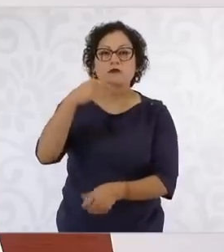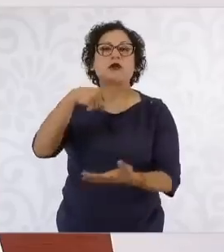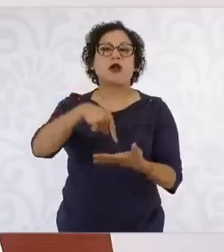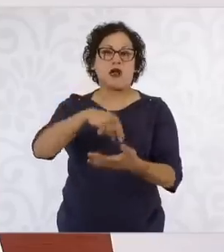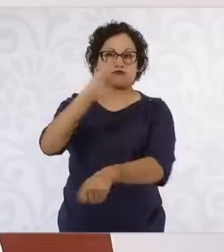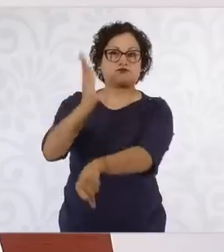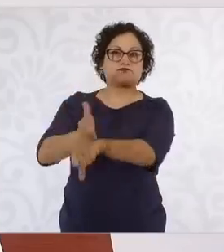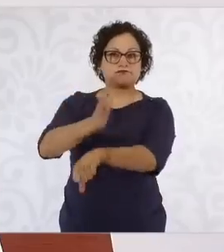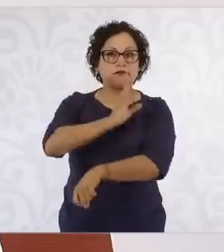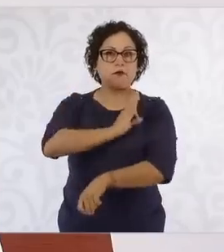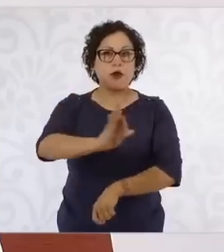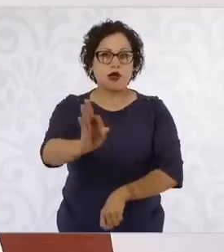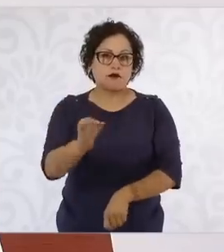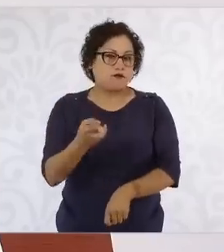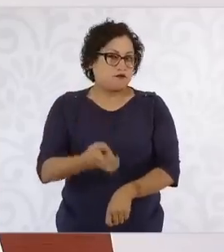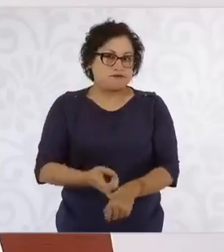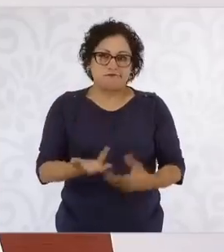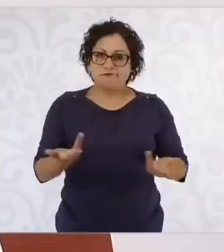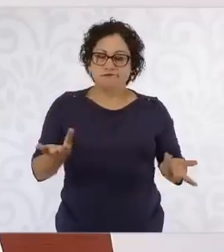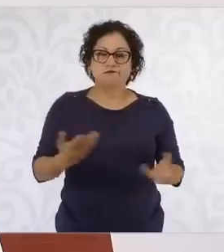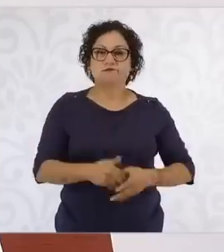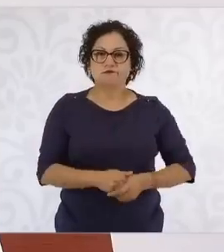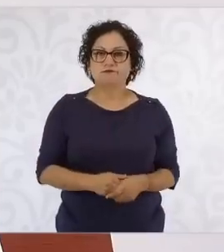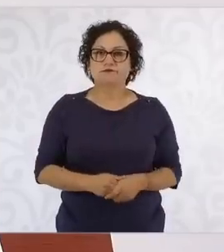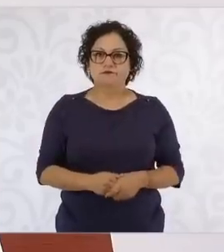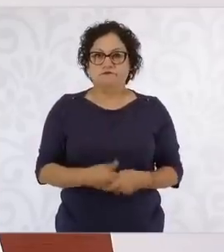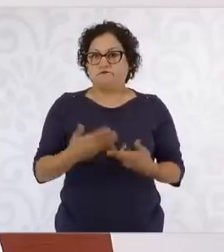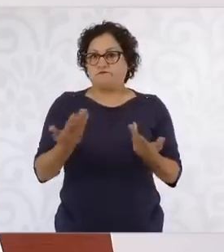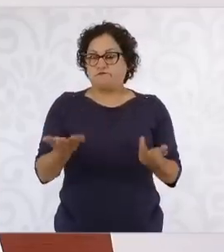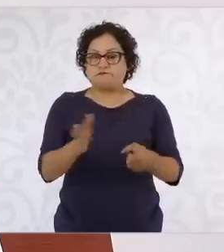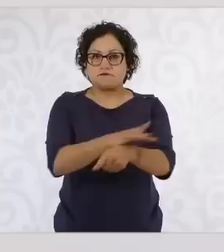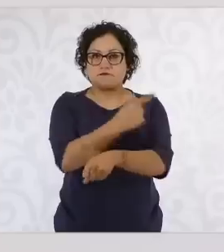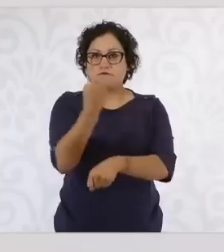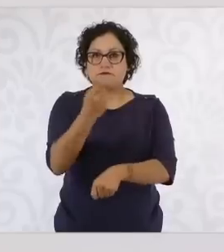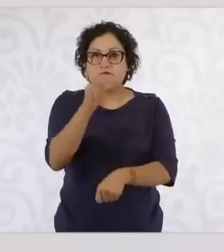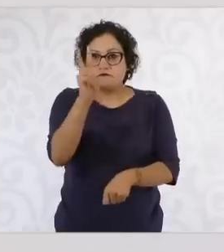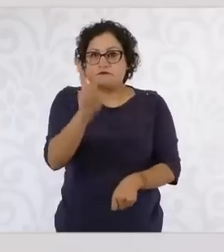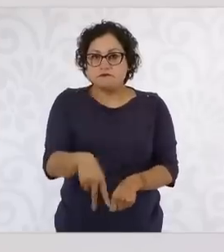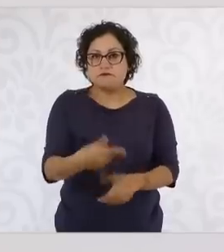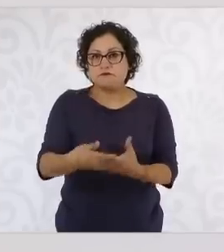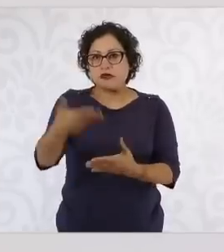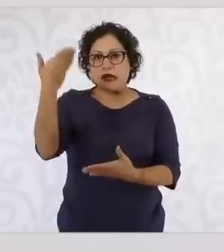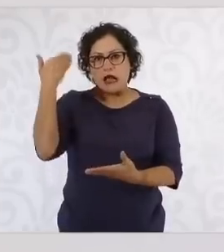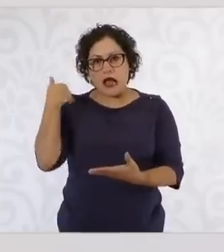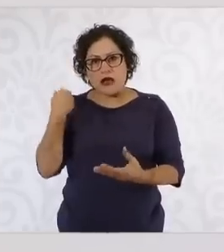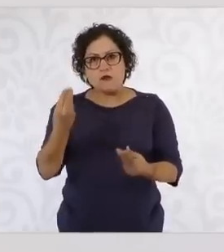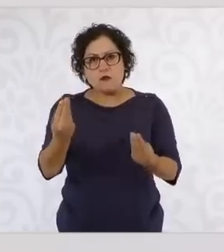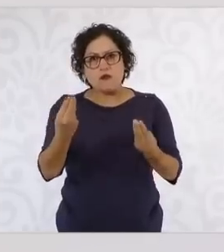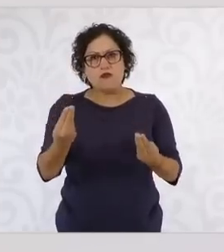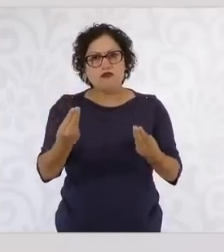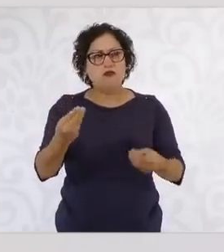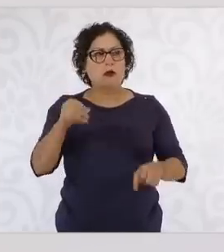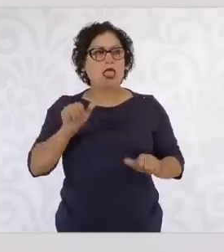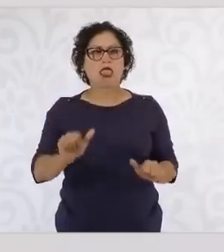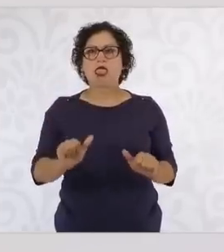sancionados los jueces Porque mucha impunidad también el que sean jueces no quiere decir